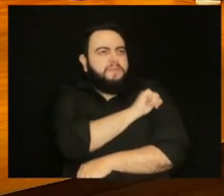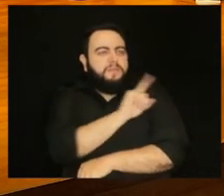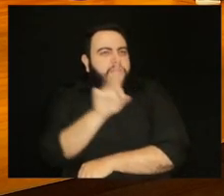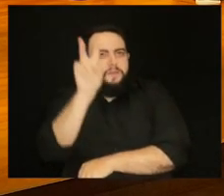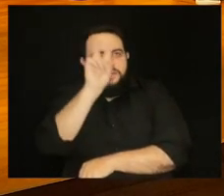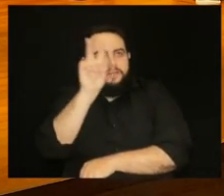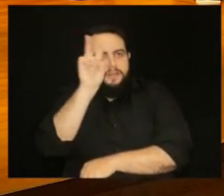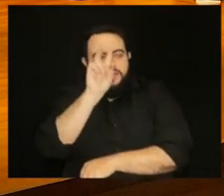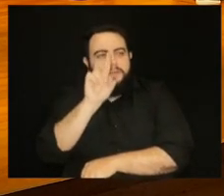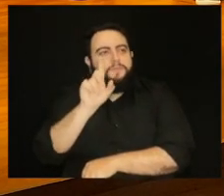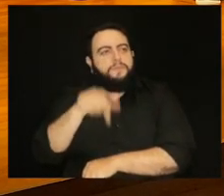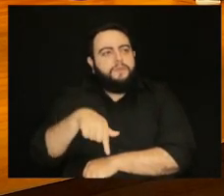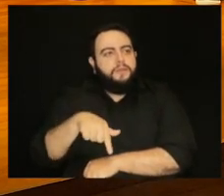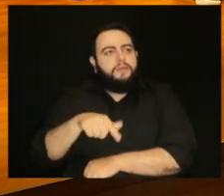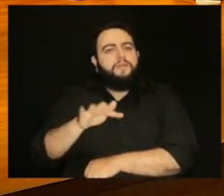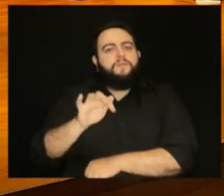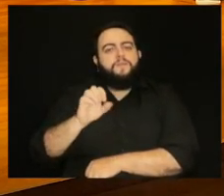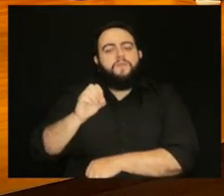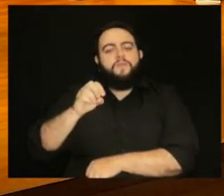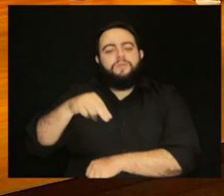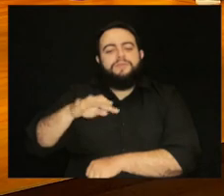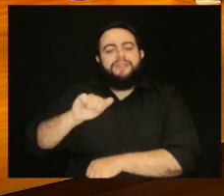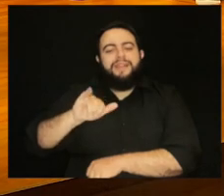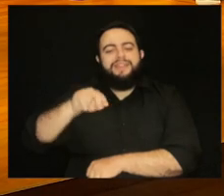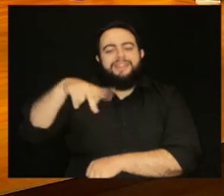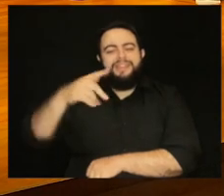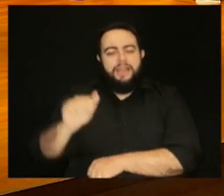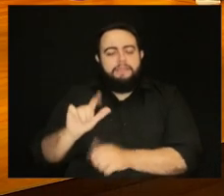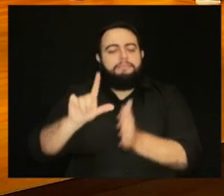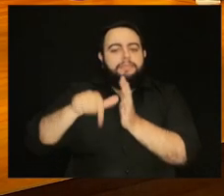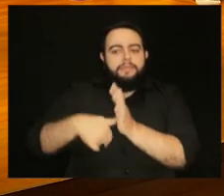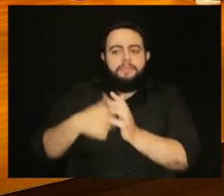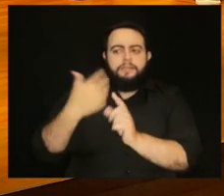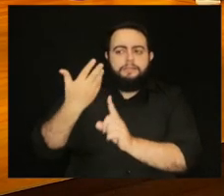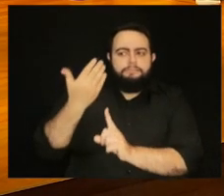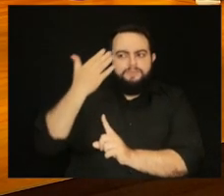internacional aclamado nos palcos da Europa depois de ser consagrado ele resolveu voltar